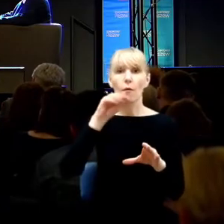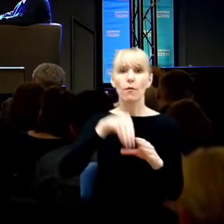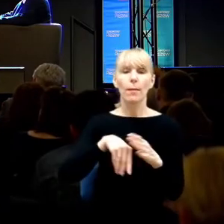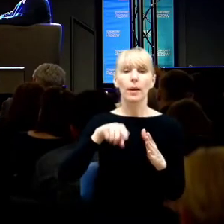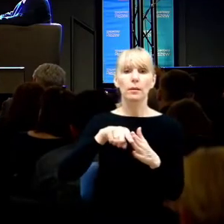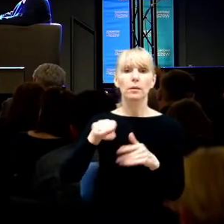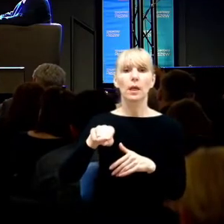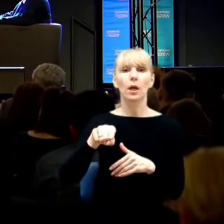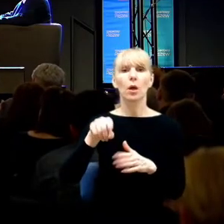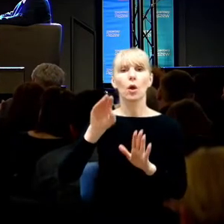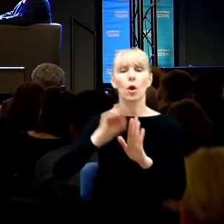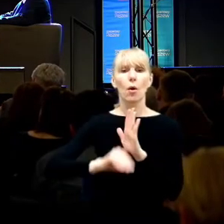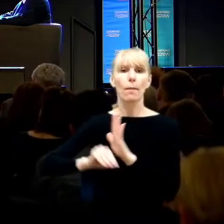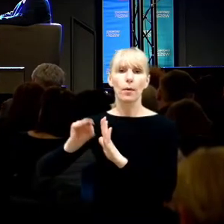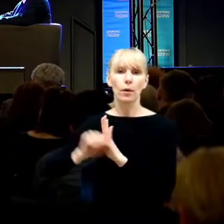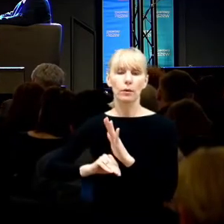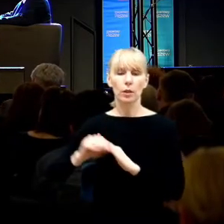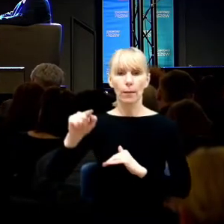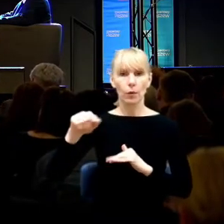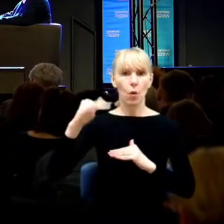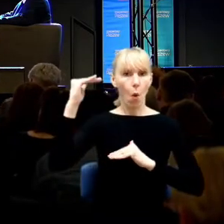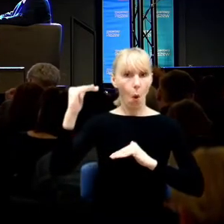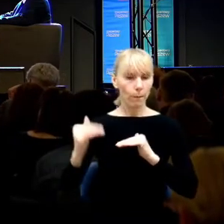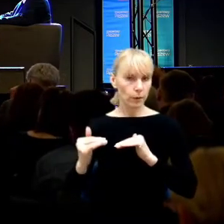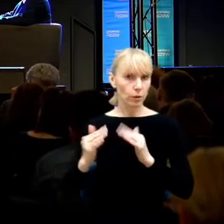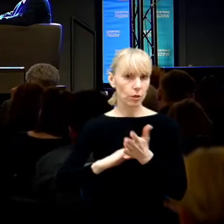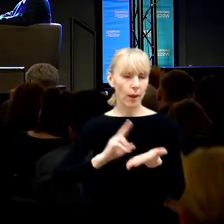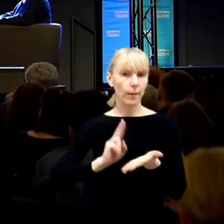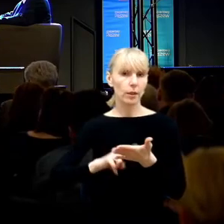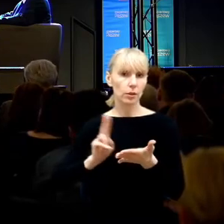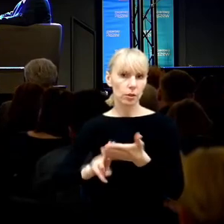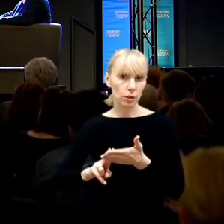obniżamy czynsz dla najemców o około 300 zł.